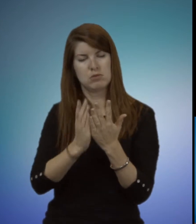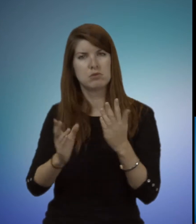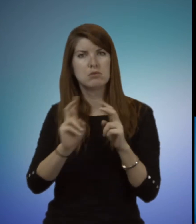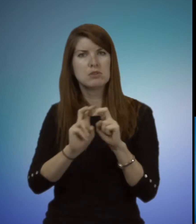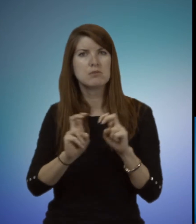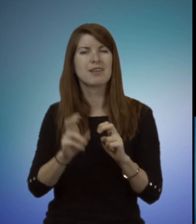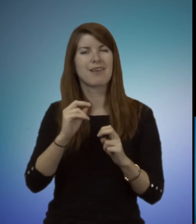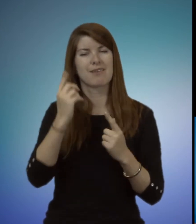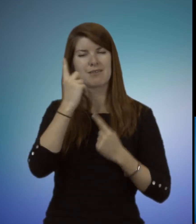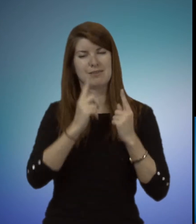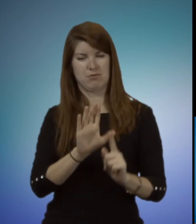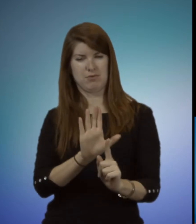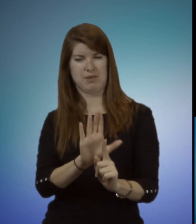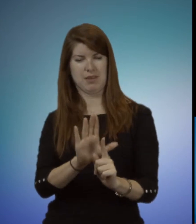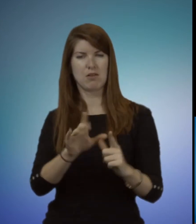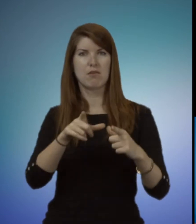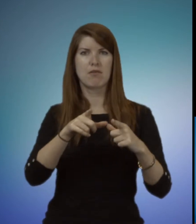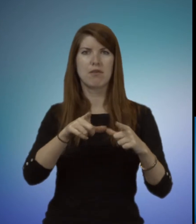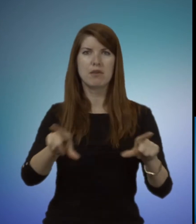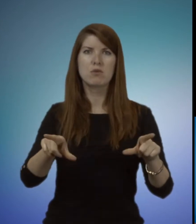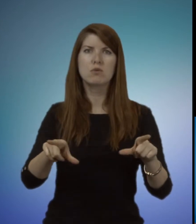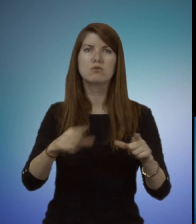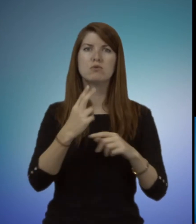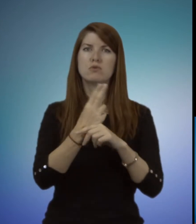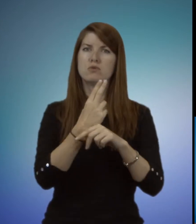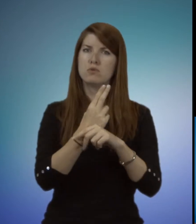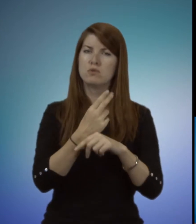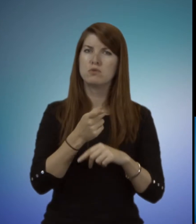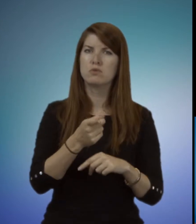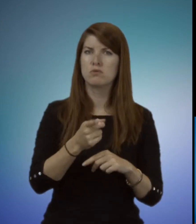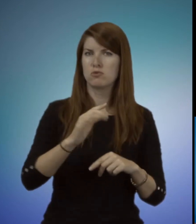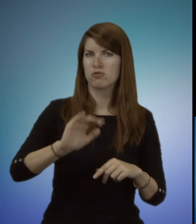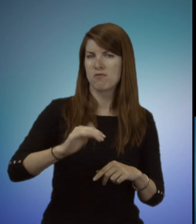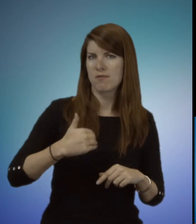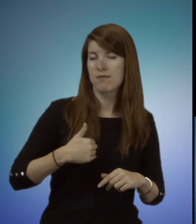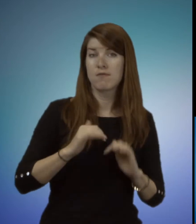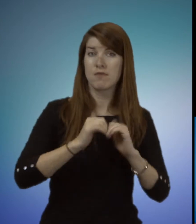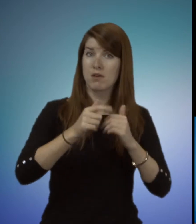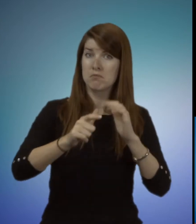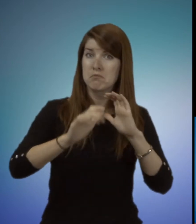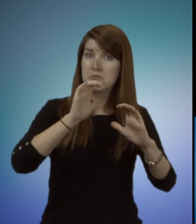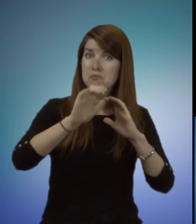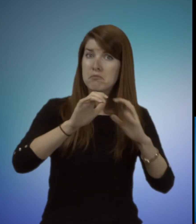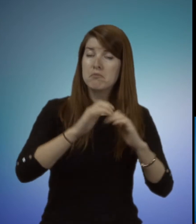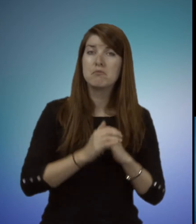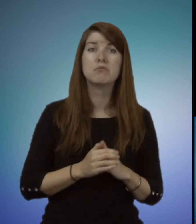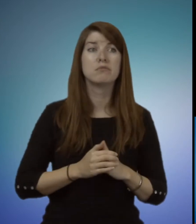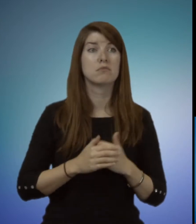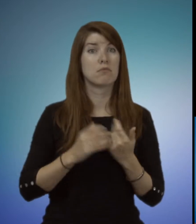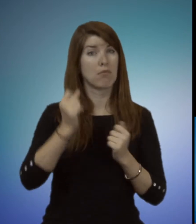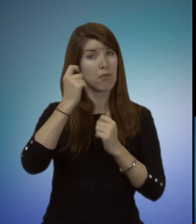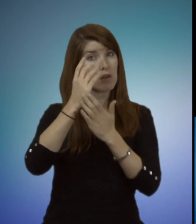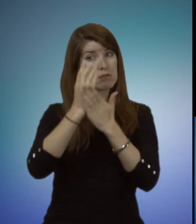distintos usos que el niño le da al lenguaje, la manera en que se comunican, pues algunos de